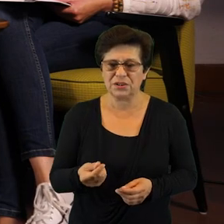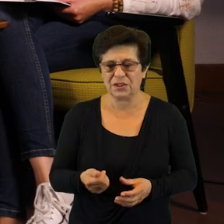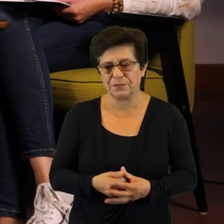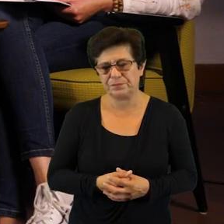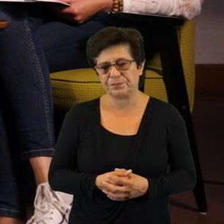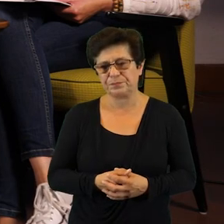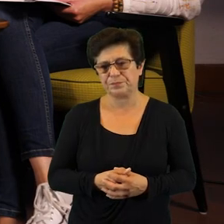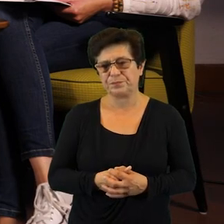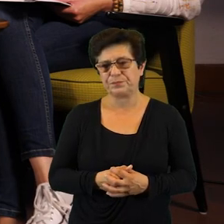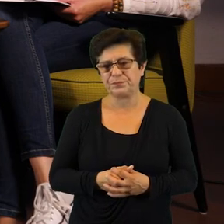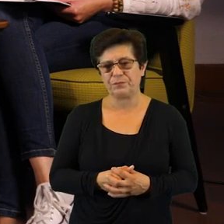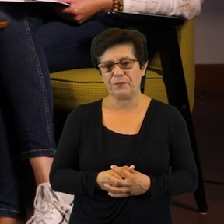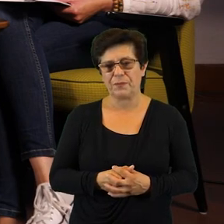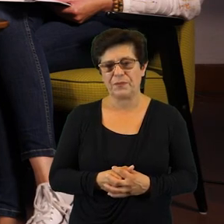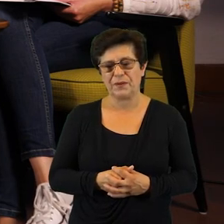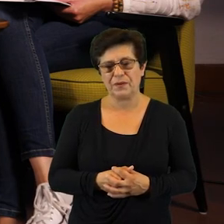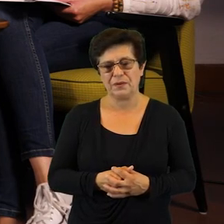Ja myślę, że to ma takie swoje różne powody,